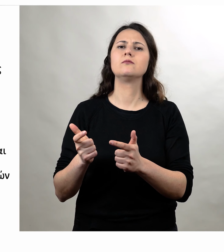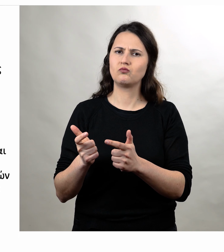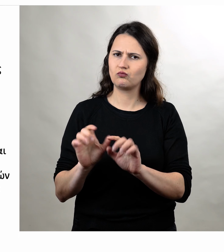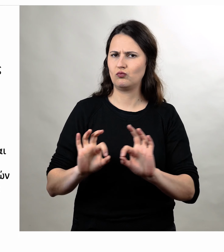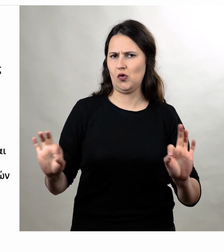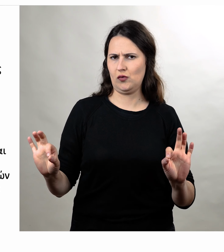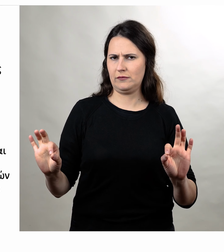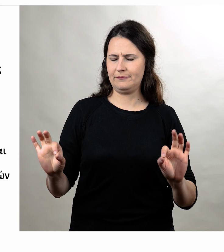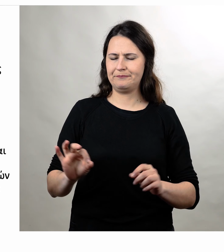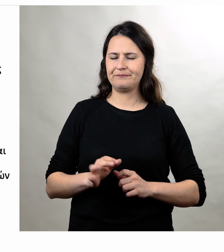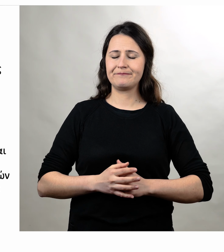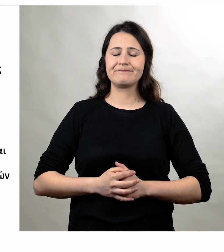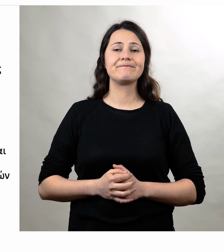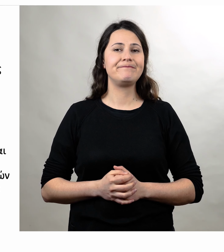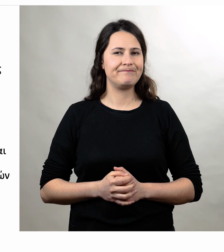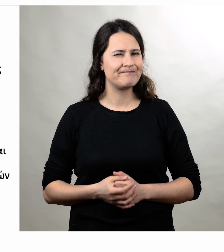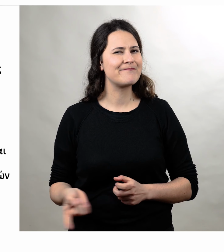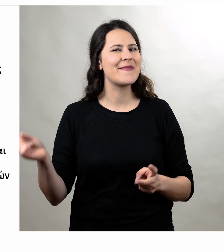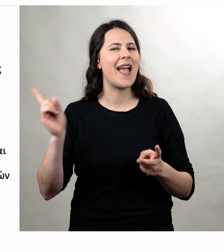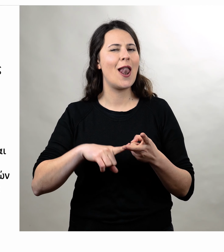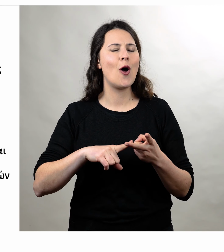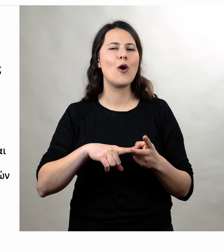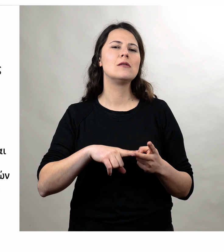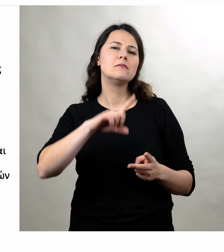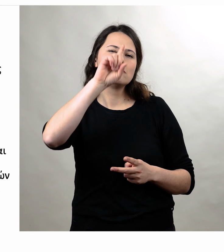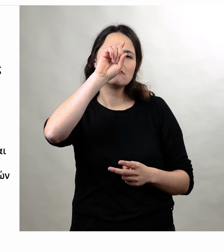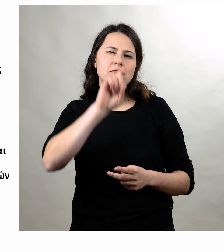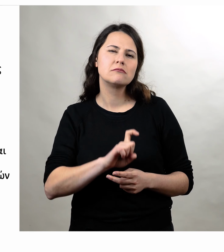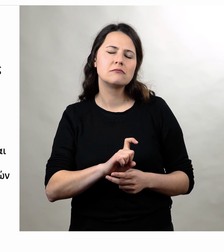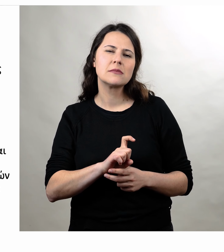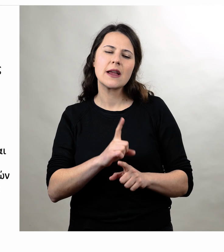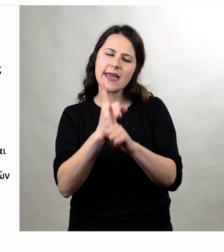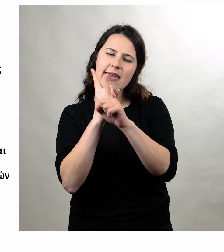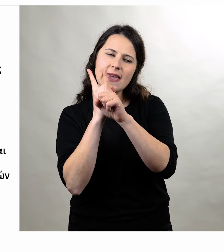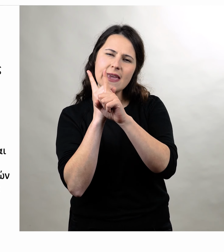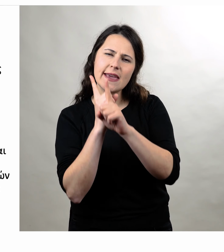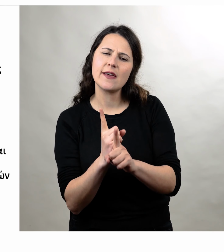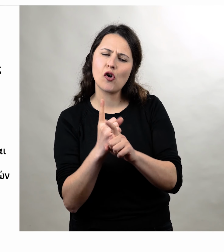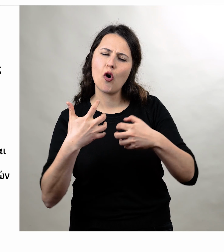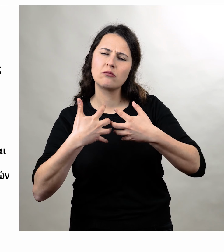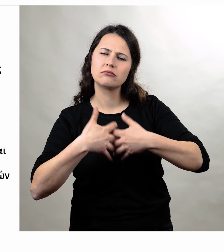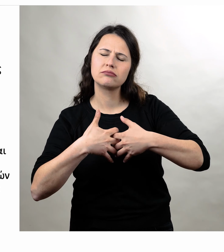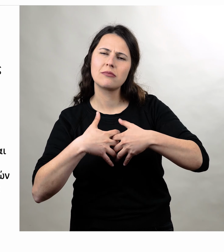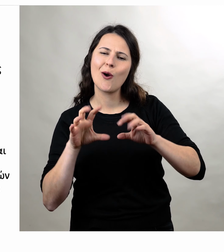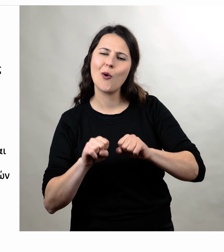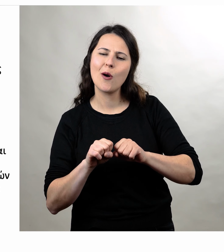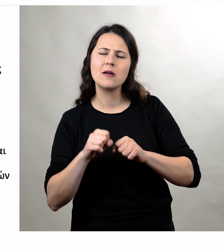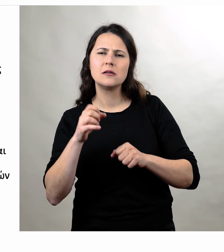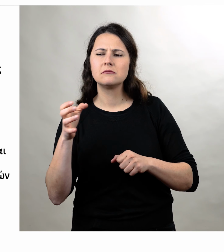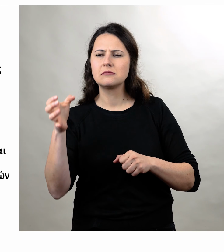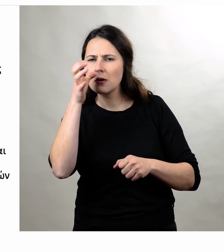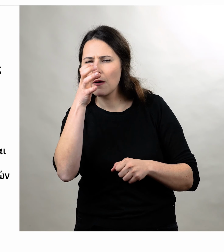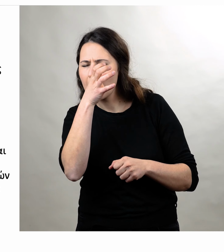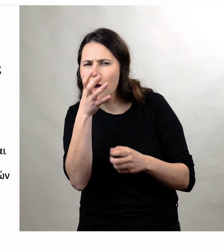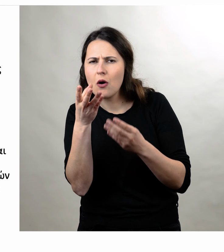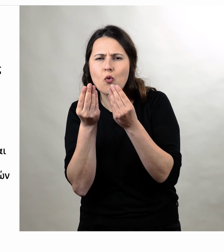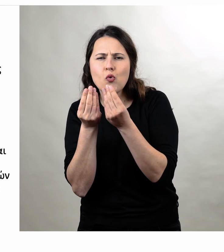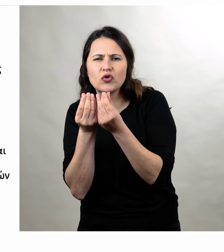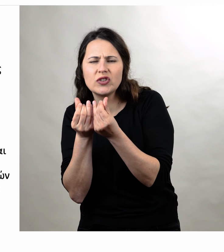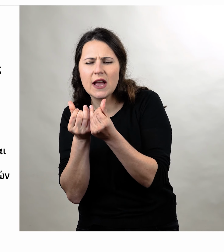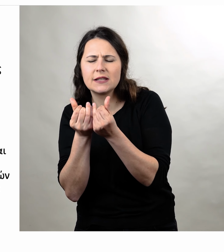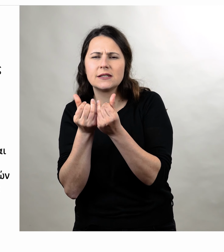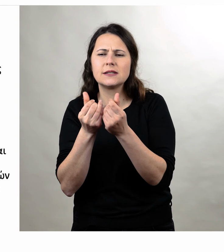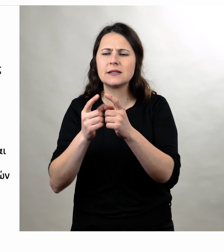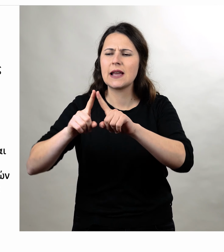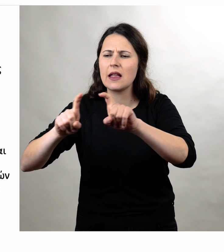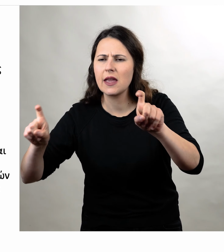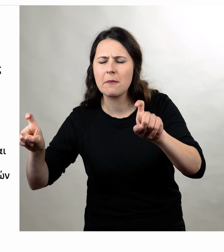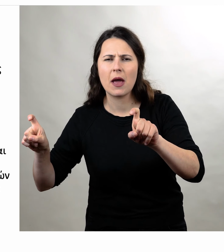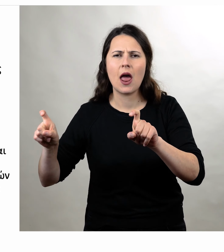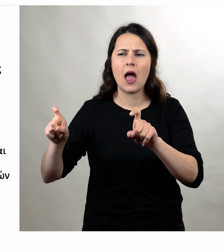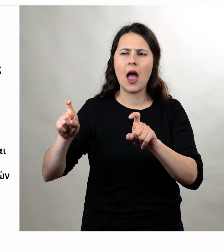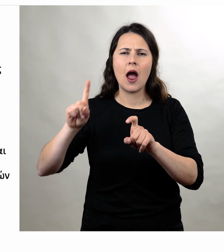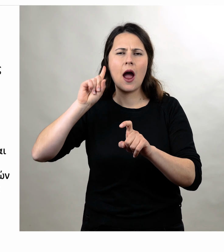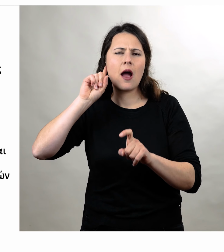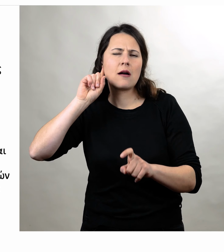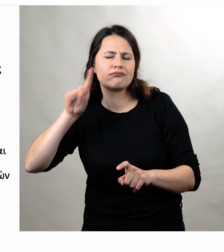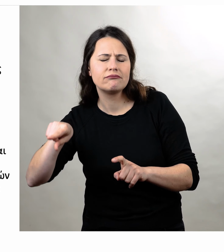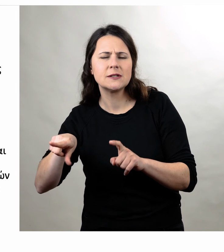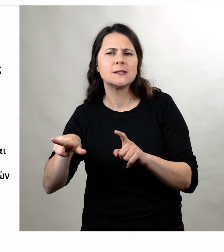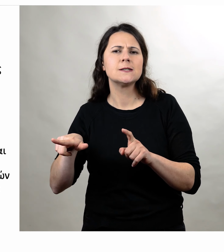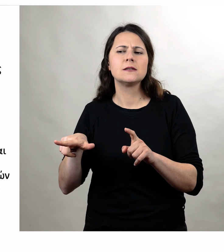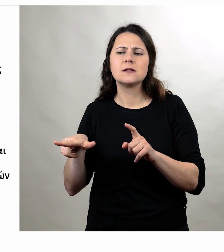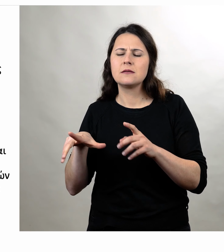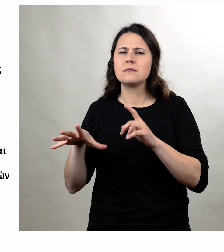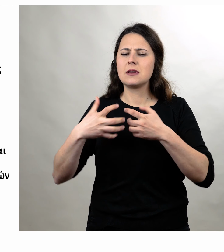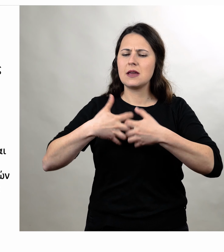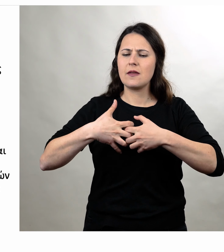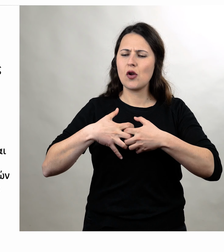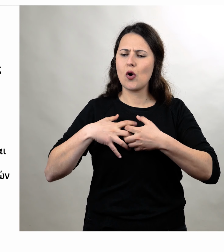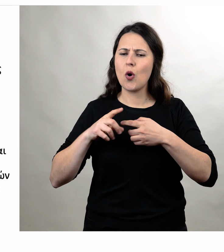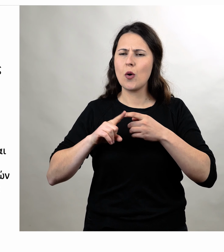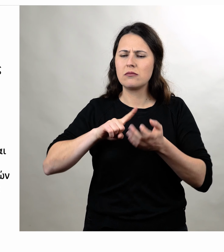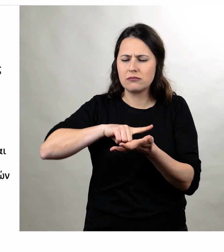Θα πρέπει να χρησιμοποιούνται συσκευές ανίχνευσης παράνομων αντικειμένων και ουσιών καθώς επίσης και σκύλοι ανίχνευσης ναρκωτικών.